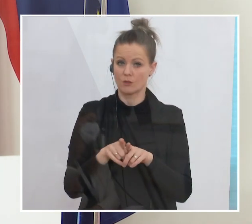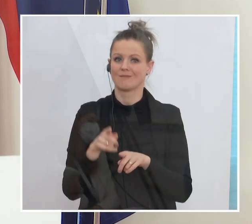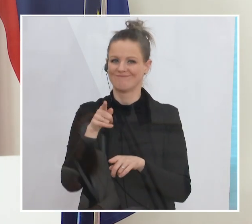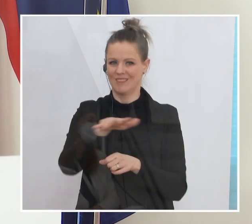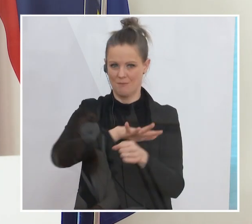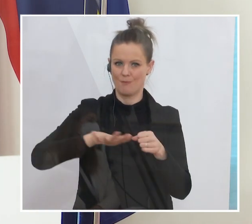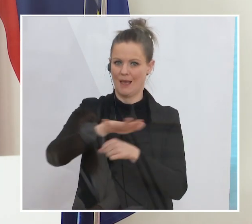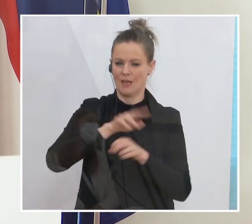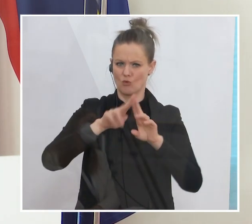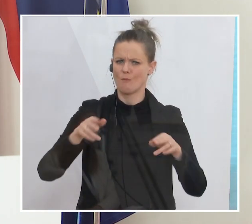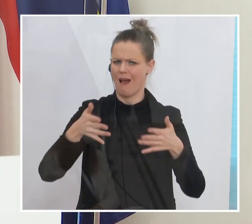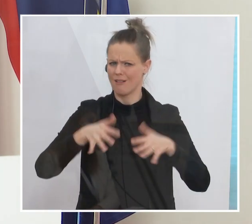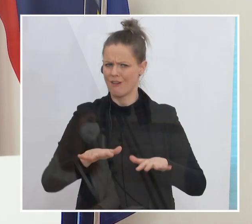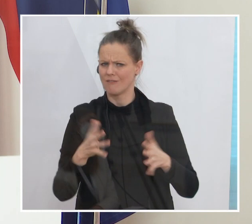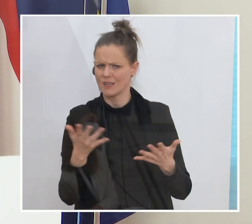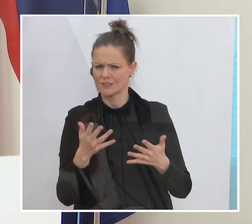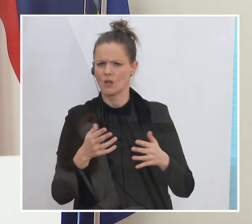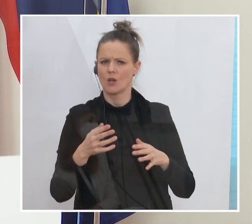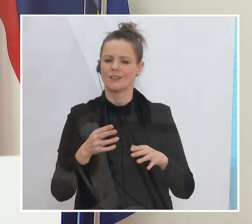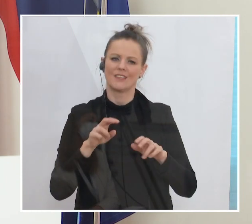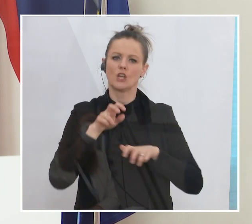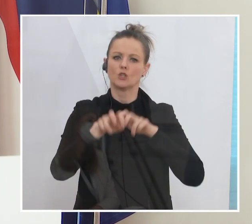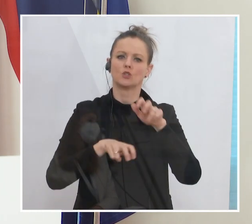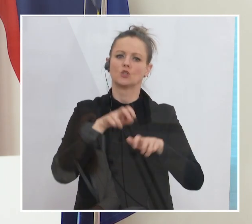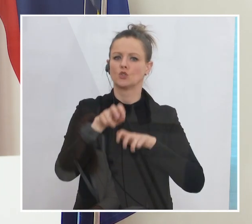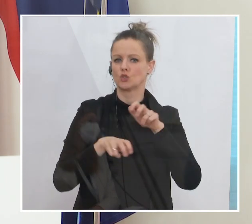wo es im Normalfall eine steuerlich begünstigte Trinkgeldpauschale gibt,